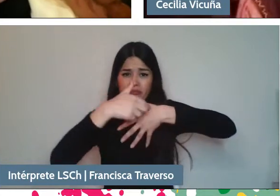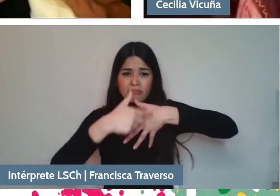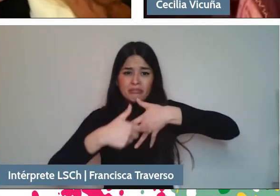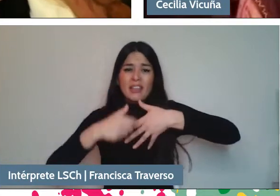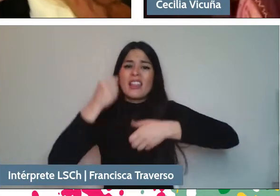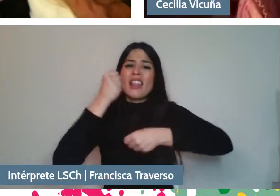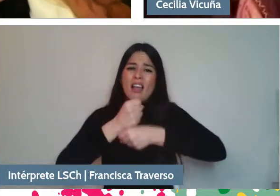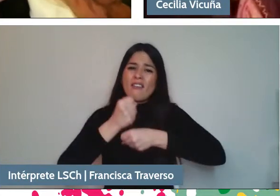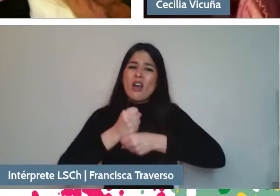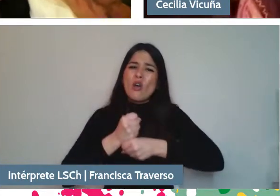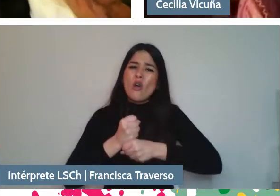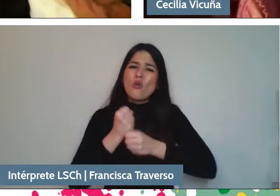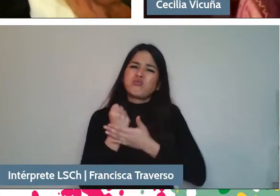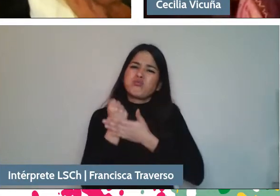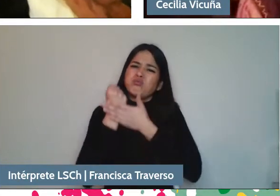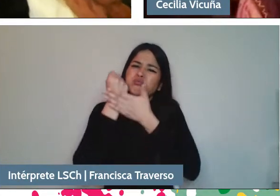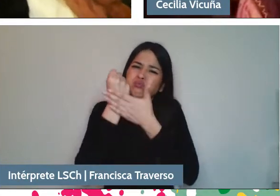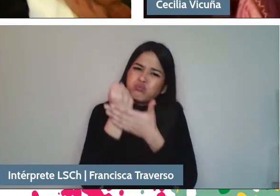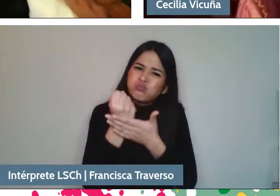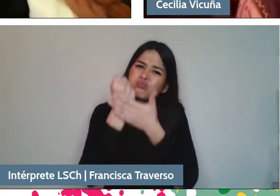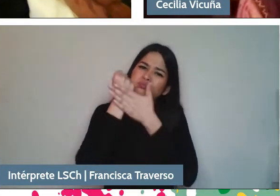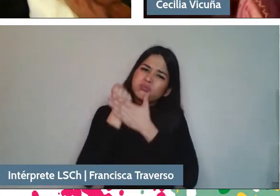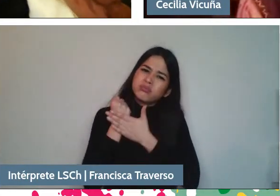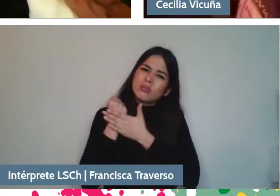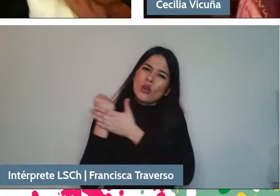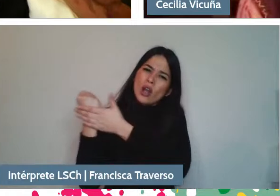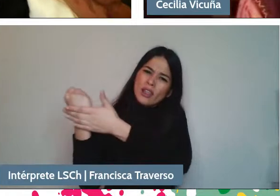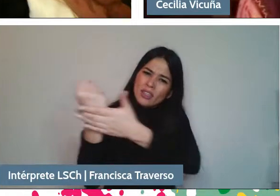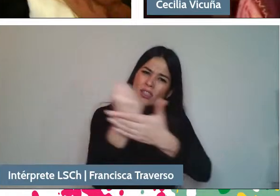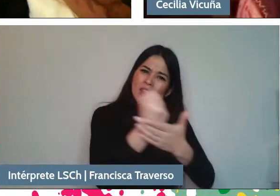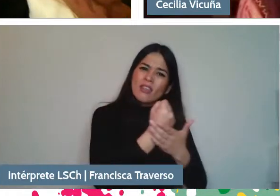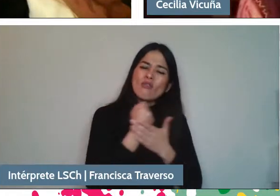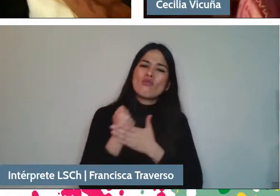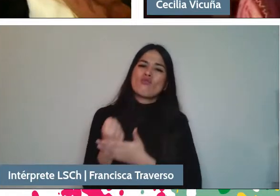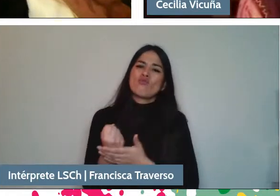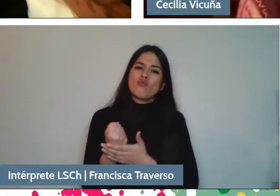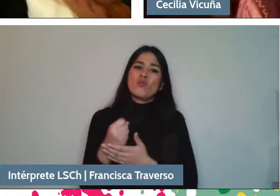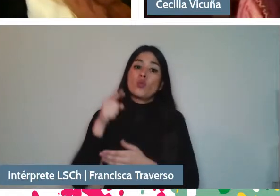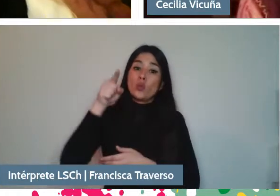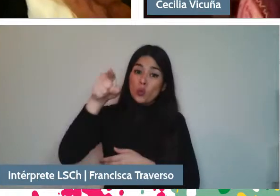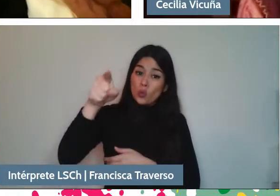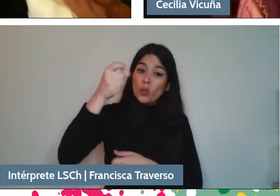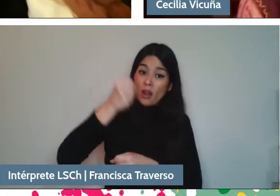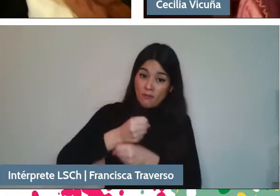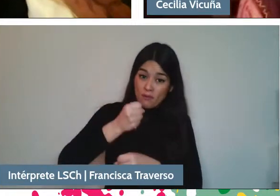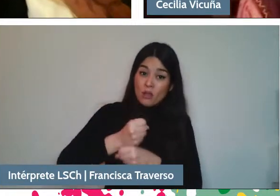y tú eres una persona que mucho de su trabajo se ha hecho colaborativamente y colectivamente con otro.